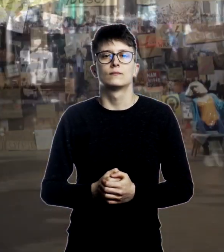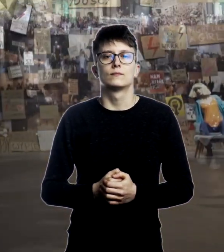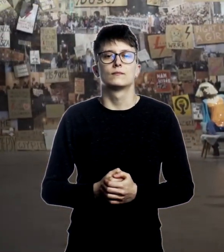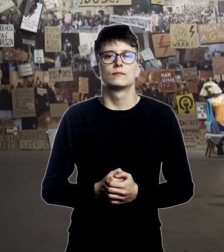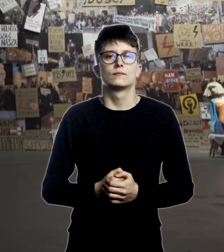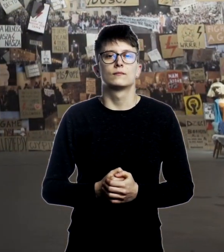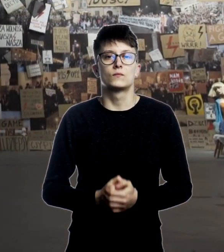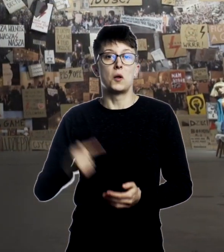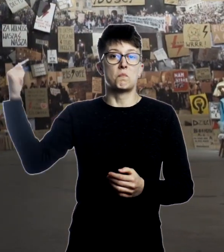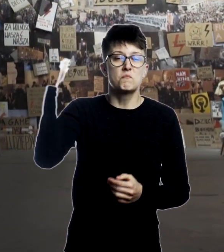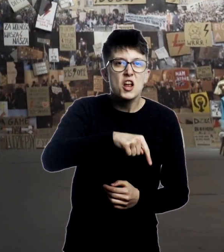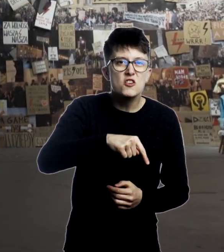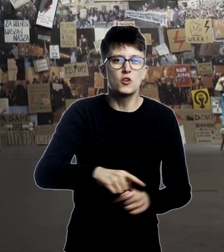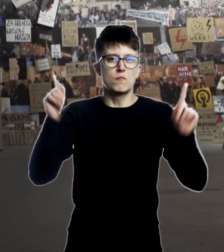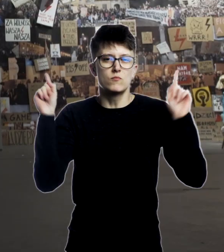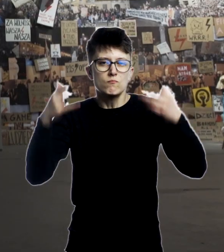damski głos: - Przyjdzie bit, będzie hit.